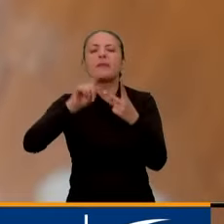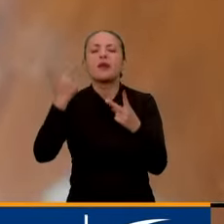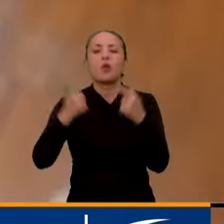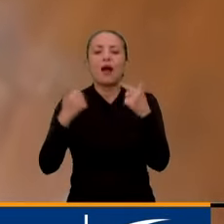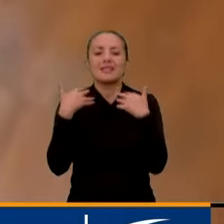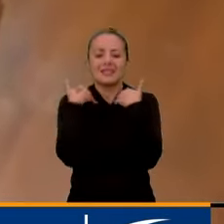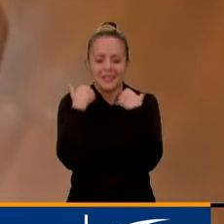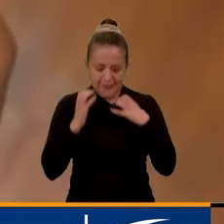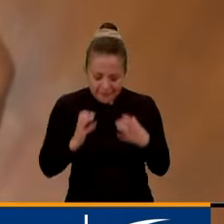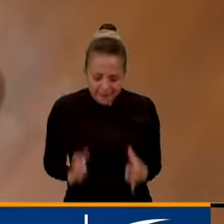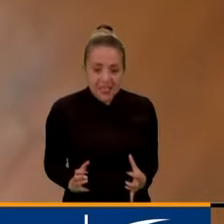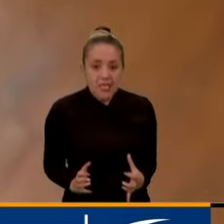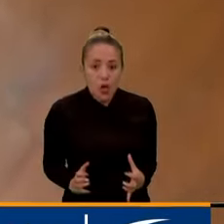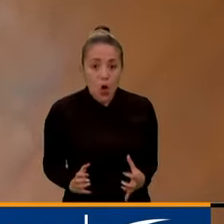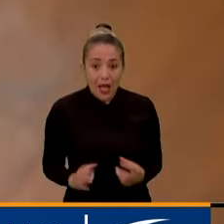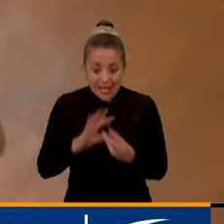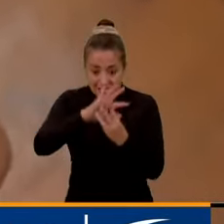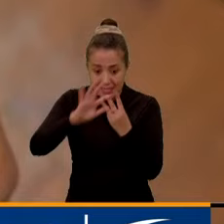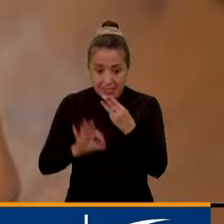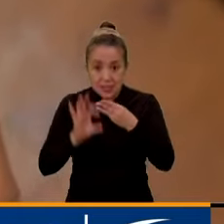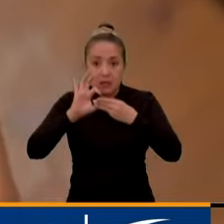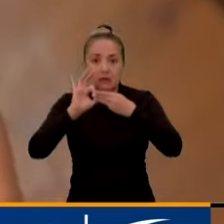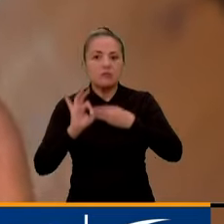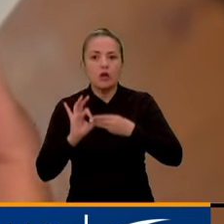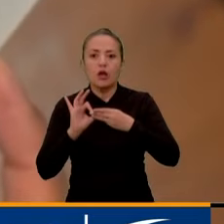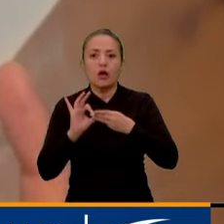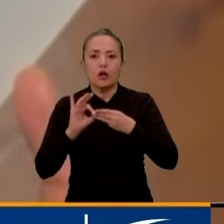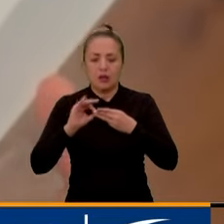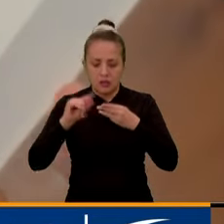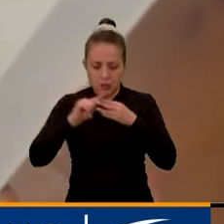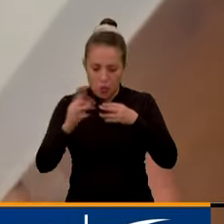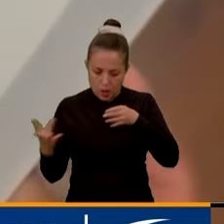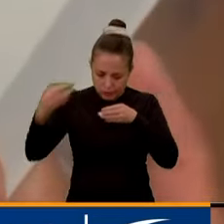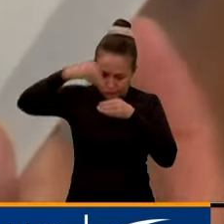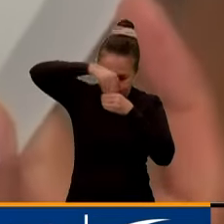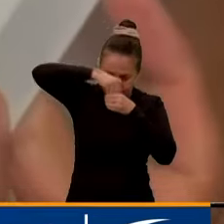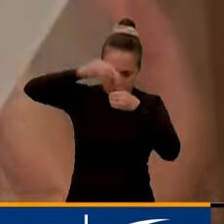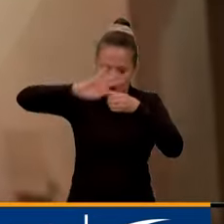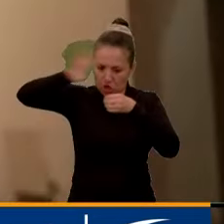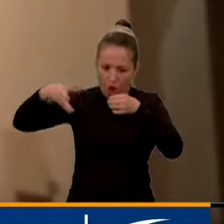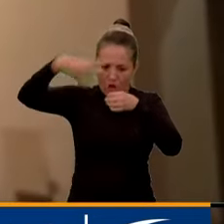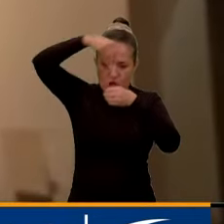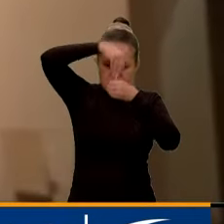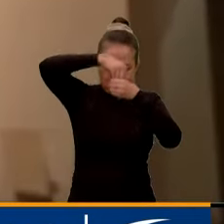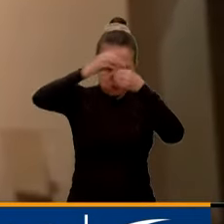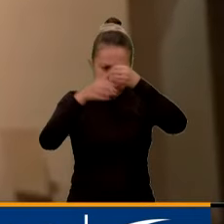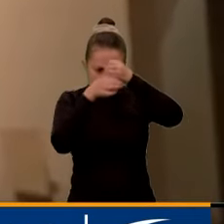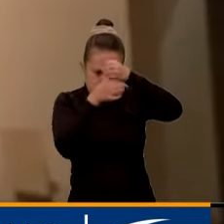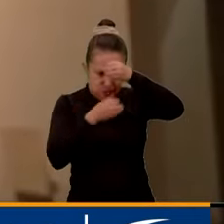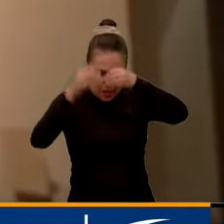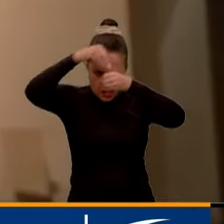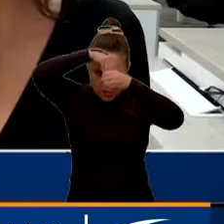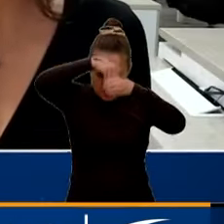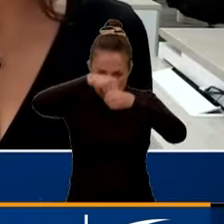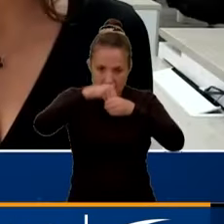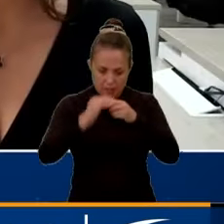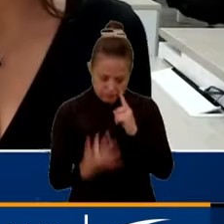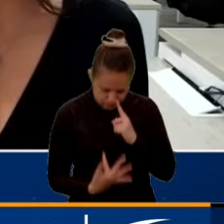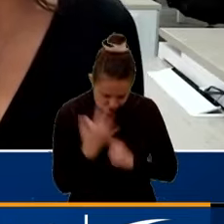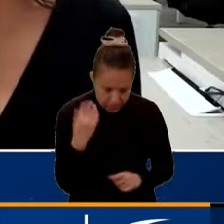químicas, lo puedo tener estrés